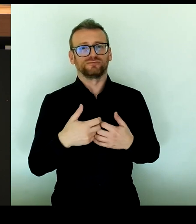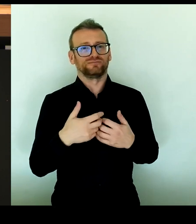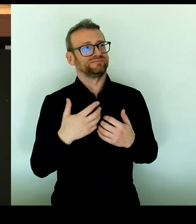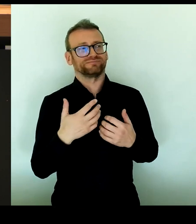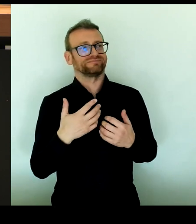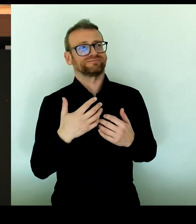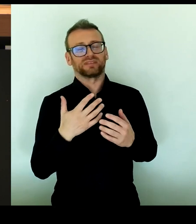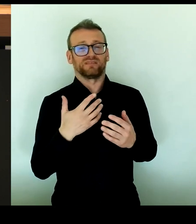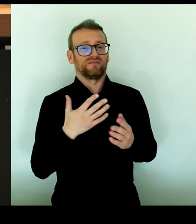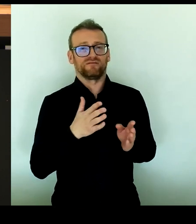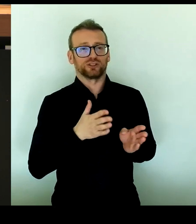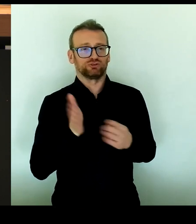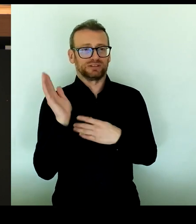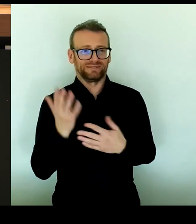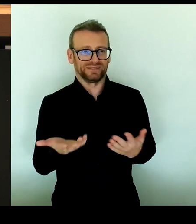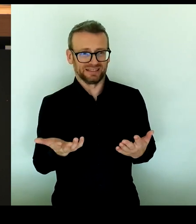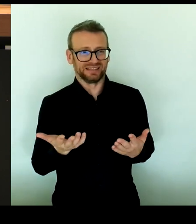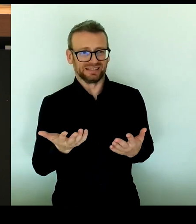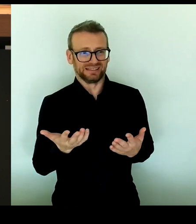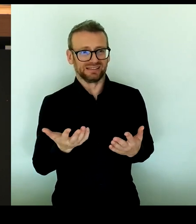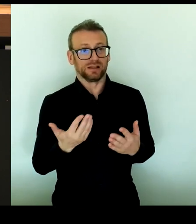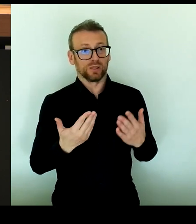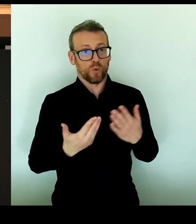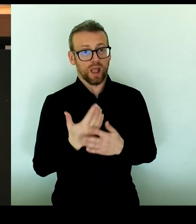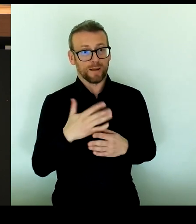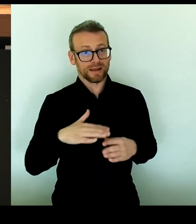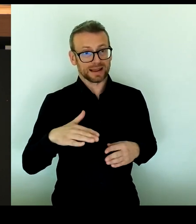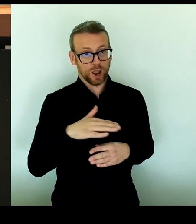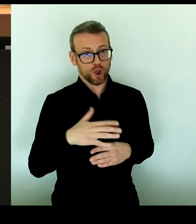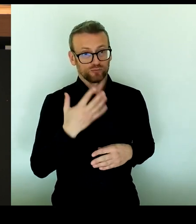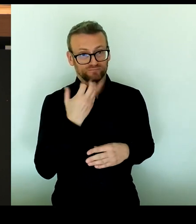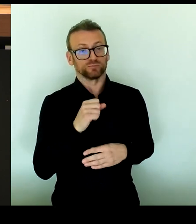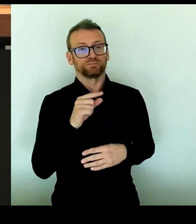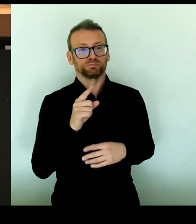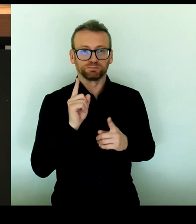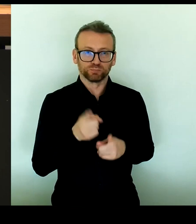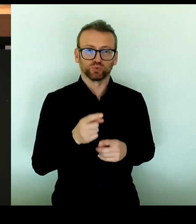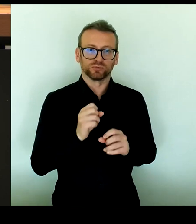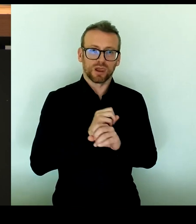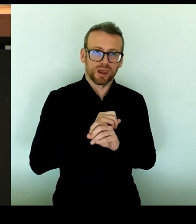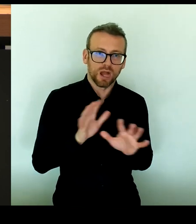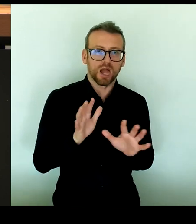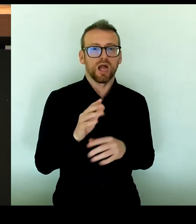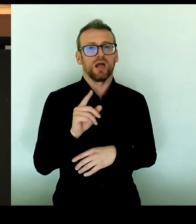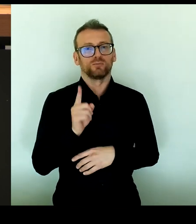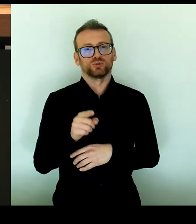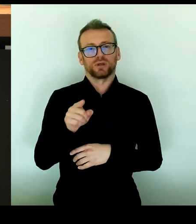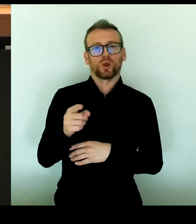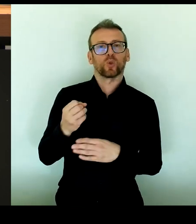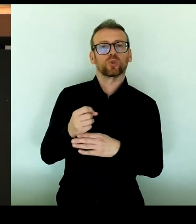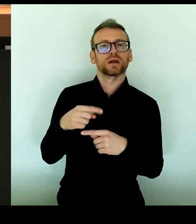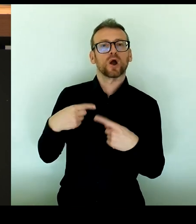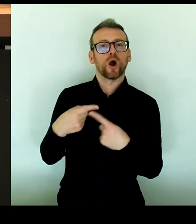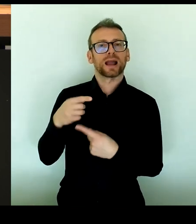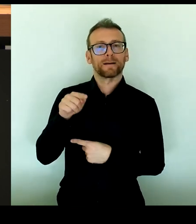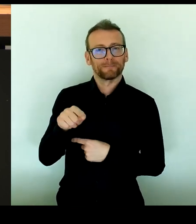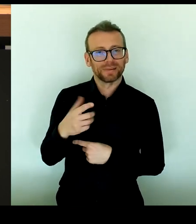dass das für Sie Teufelswerk ist, aber ich finds gut, dass Sie für die Wählerinnen und Wähler noch mal klarstellen,